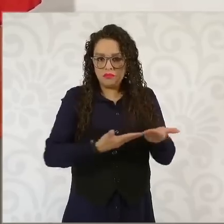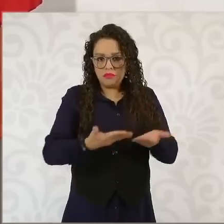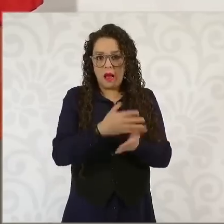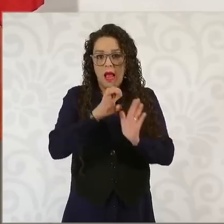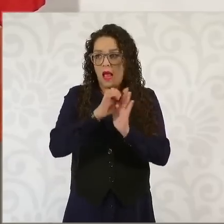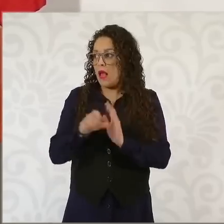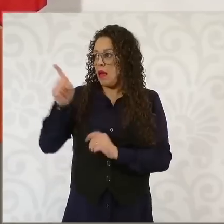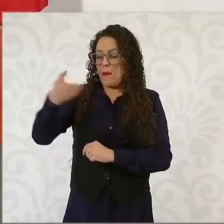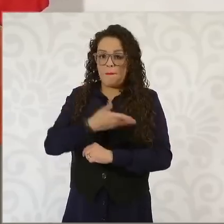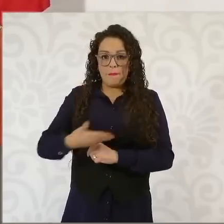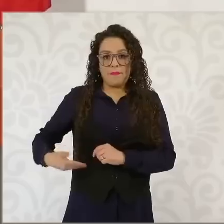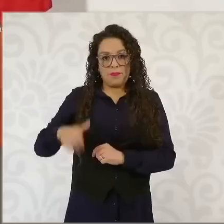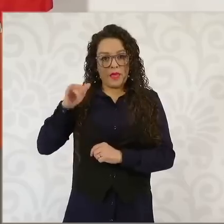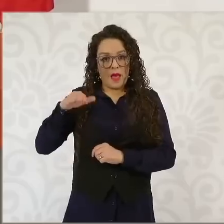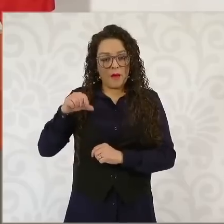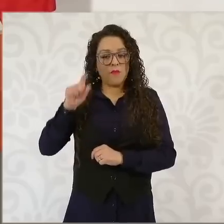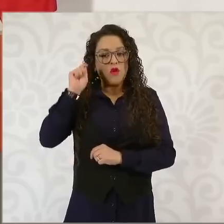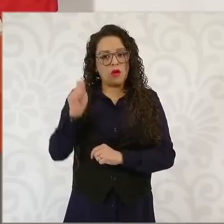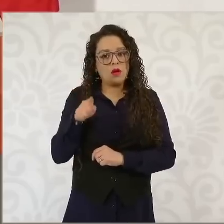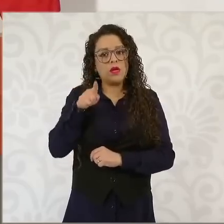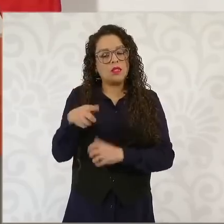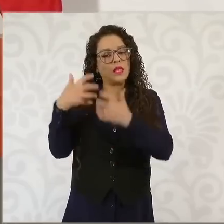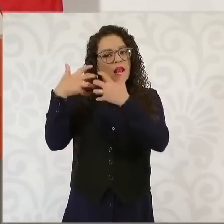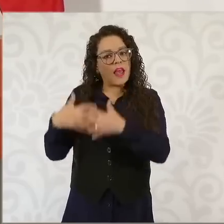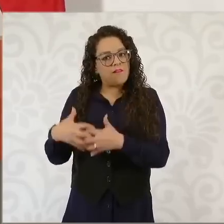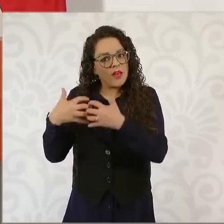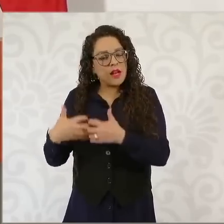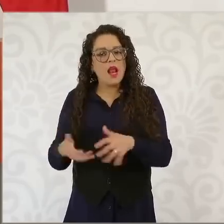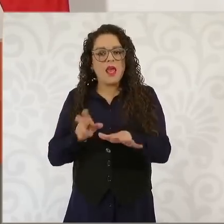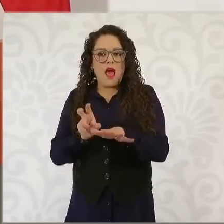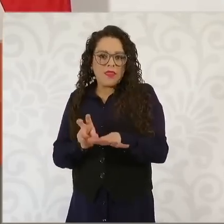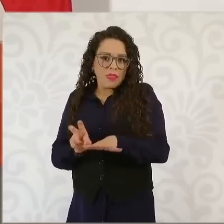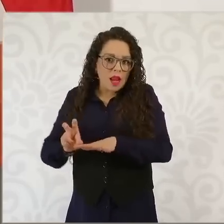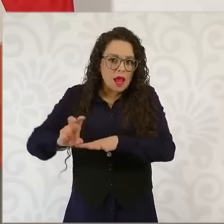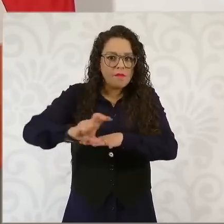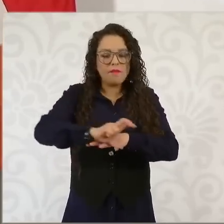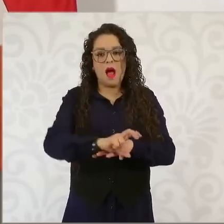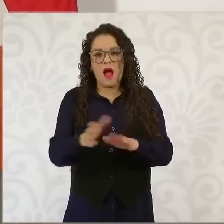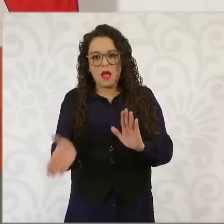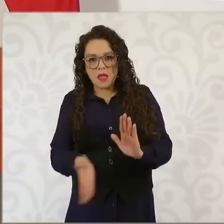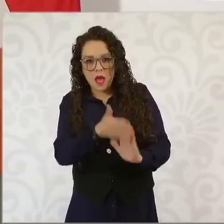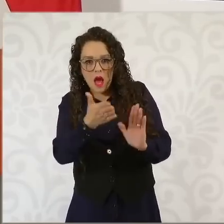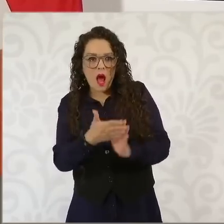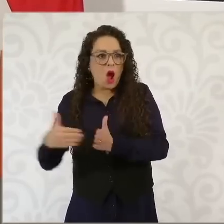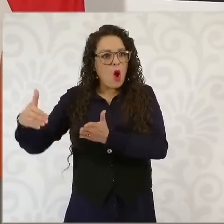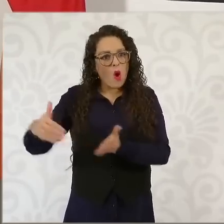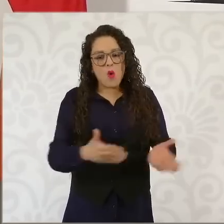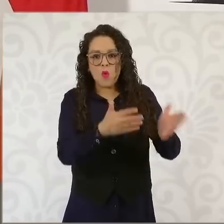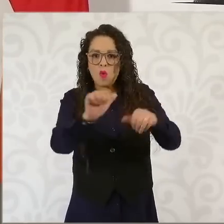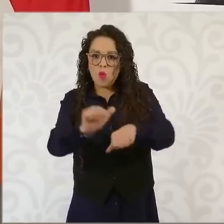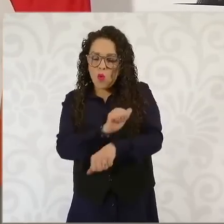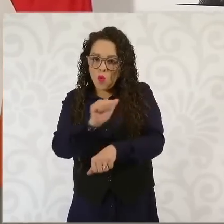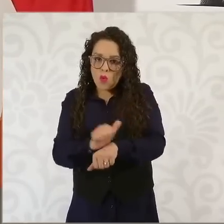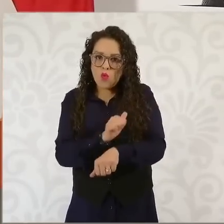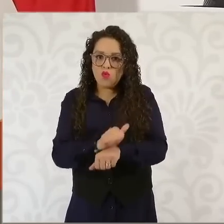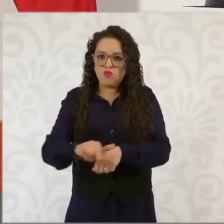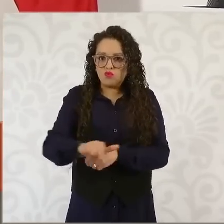interoceánico la refinería eh las carreteras las obras de agua y eso impulsa también la inversión